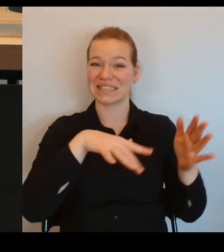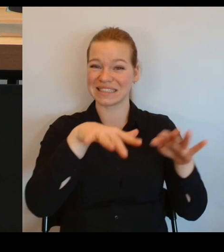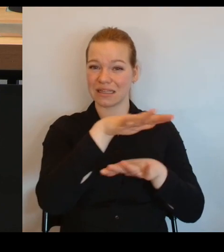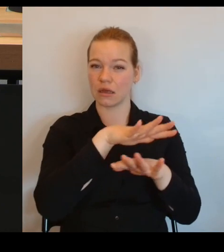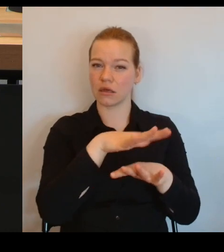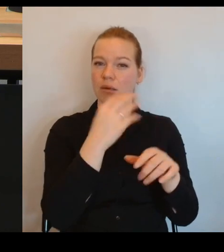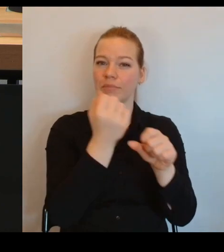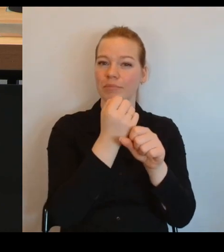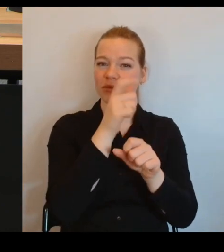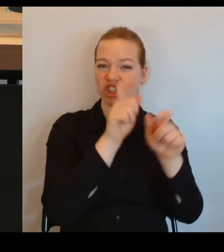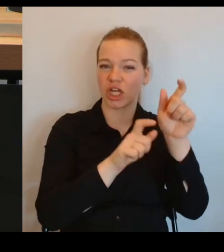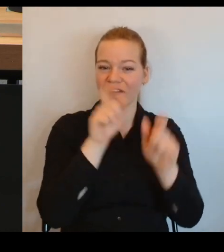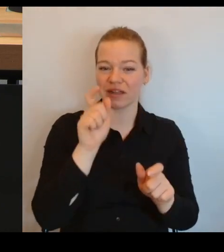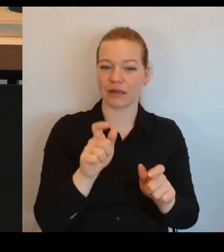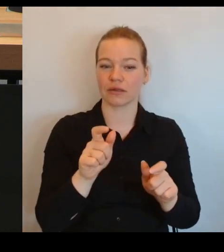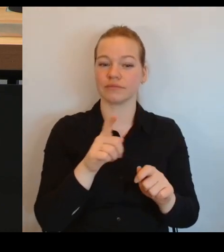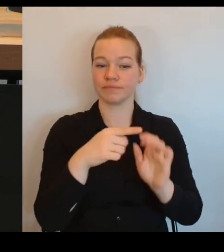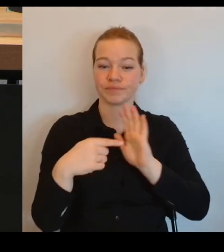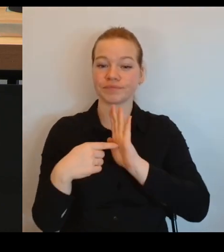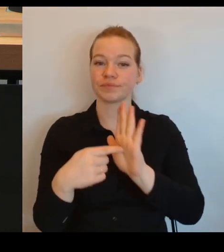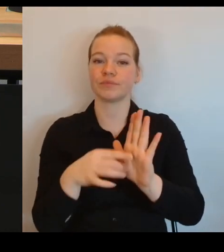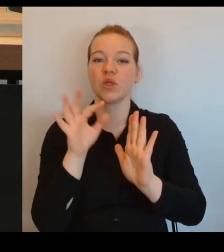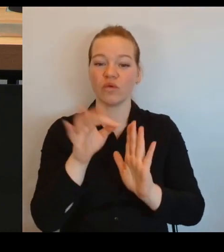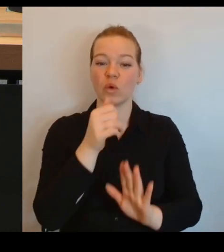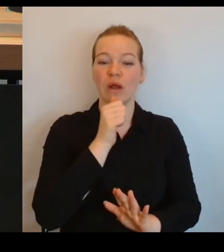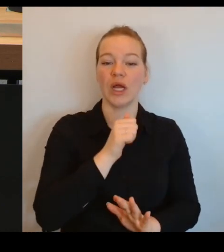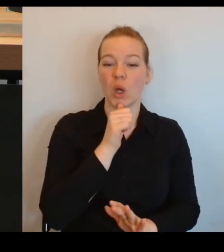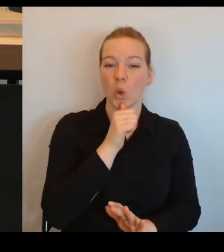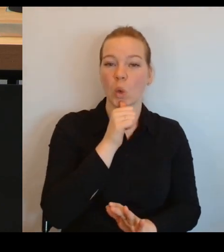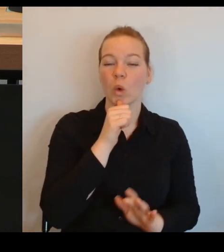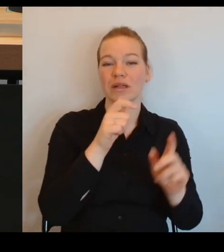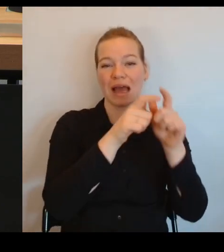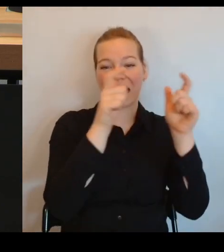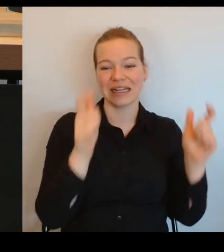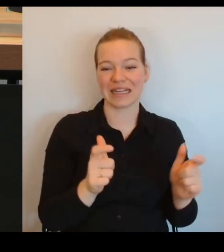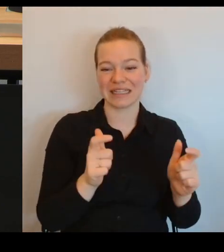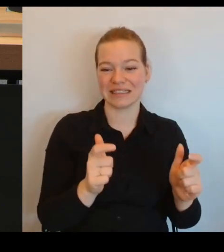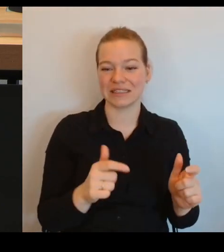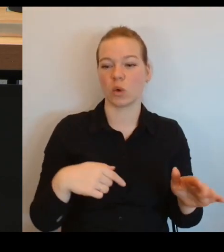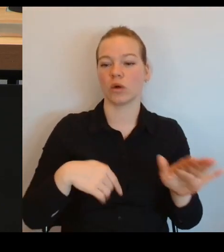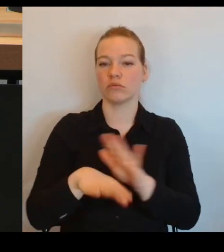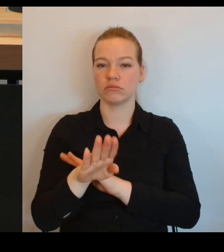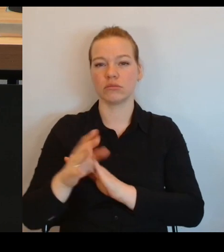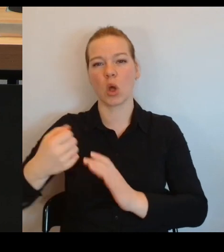Bolzplätze, führen Infoveranstaltungen zu Schulwegsicherheit oder neuen Spielplätzen durch.